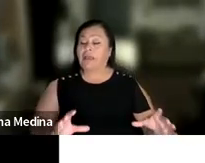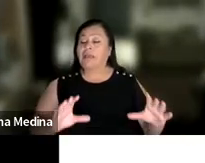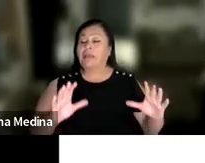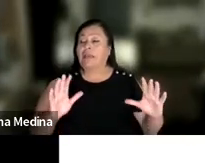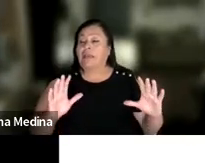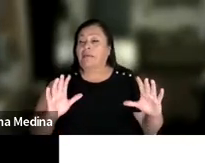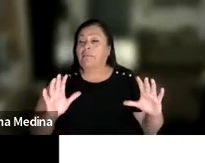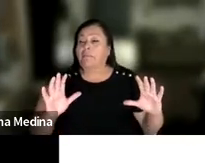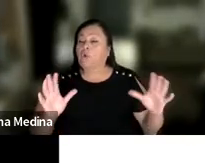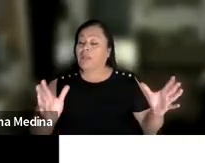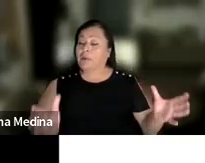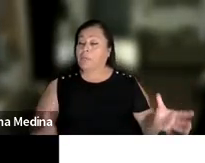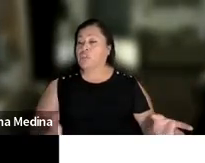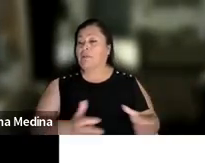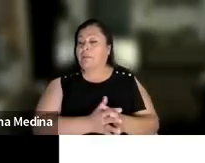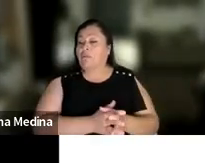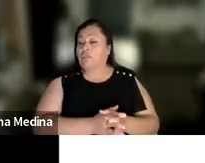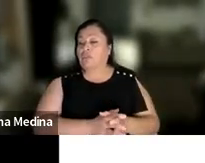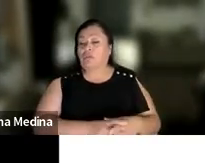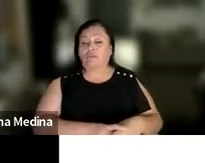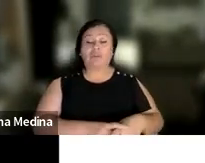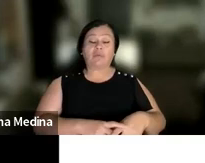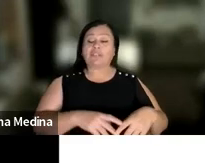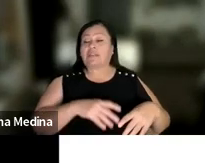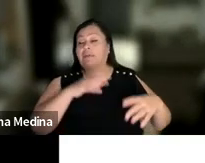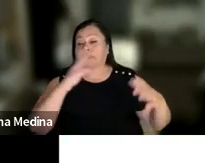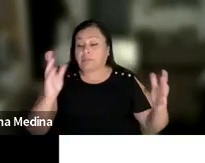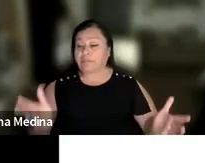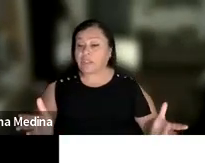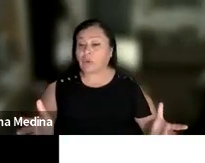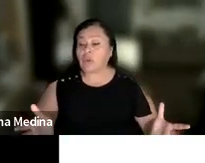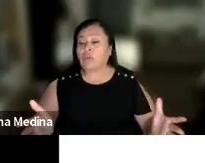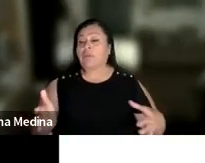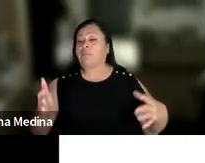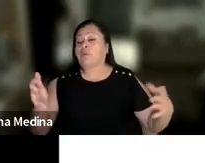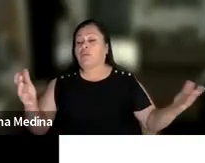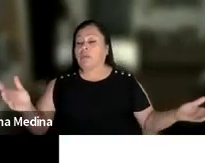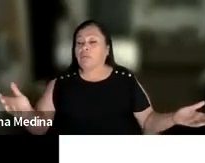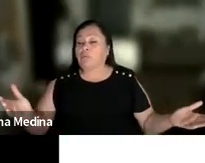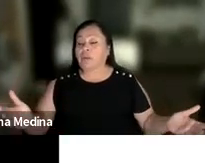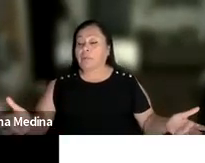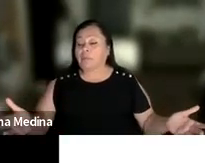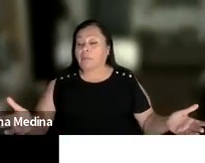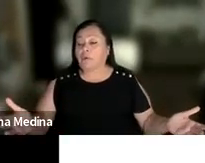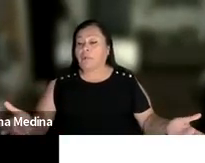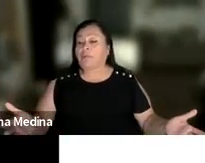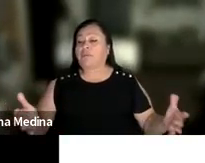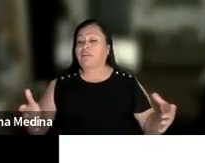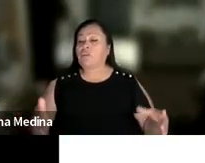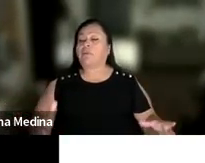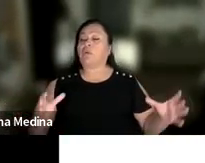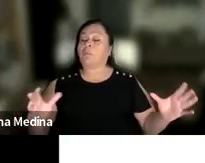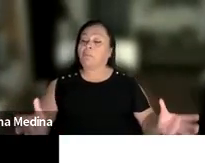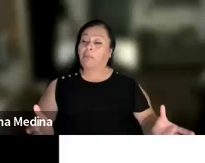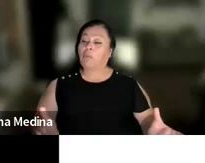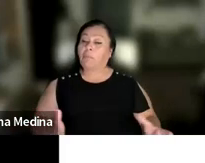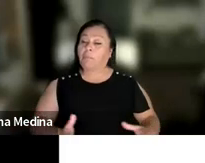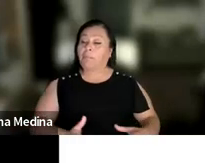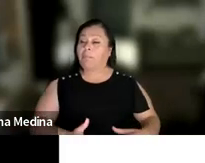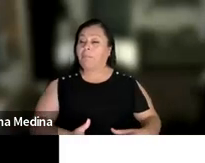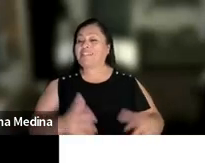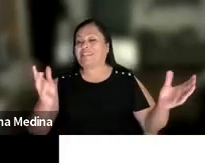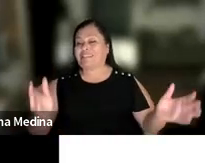Se tienen que evaluar para llegar a tener el mejor verdad programa posible para nuestros niños. No les voy a decir que va a ser perfecto, ¿verdad?